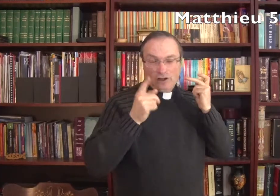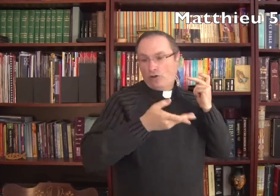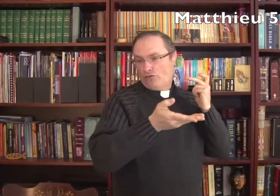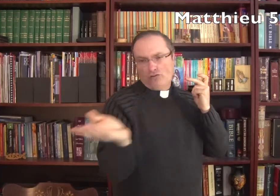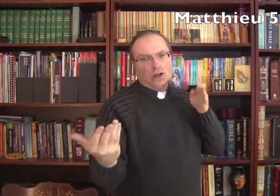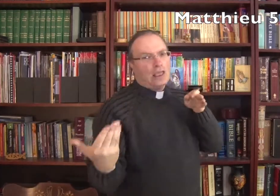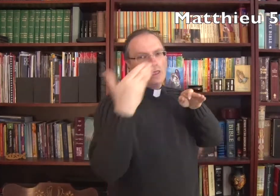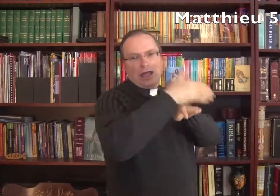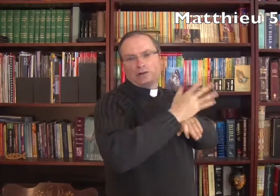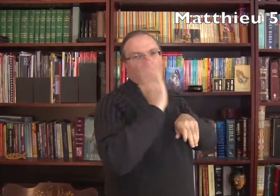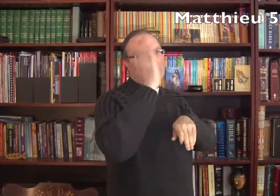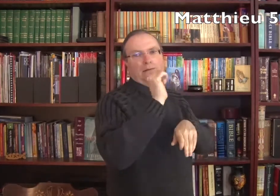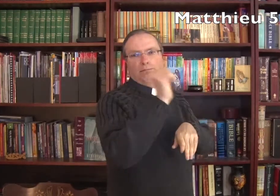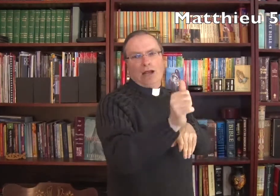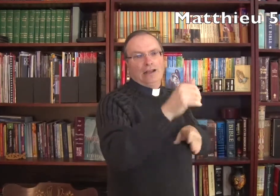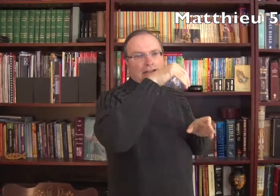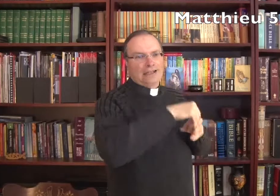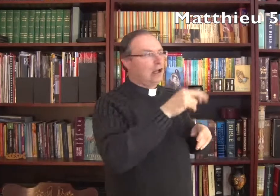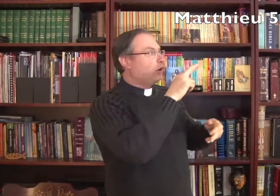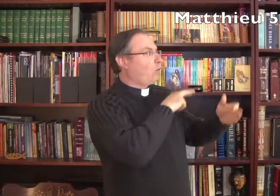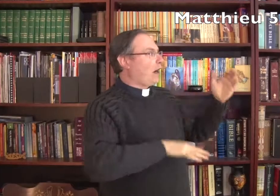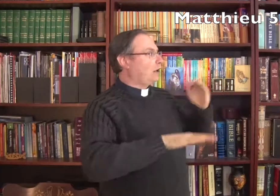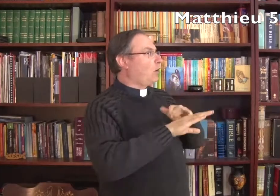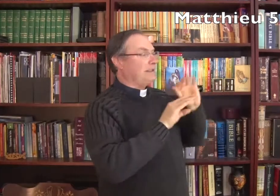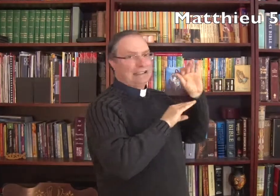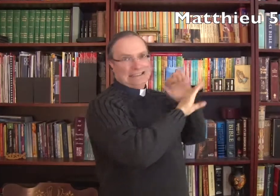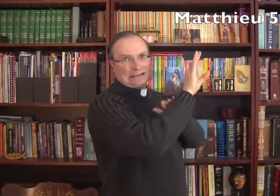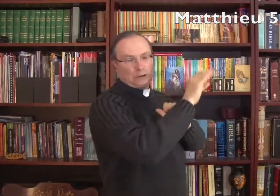vous n’entrerez pas dans le royaume des cieux.